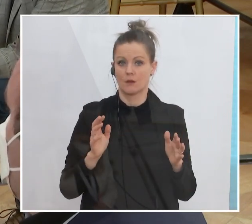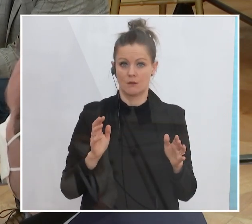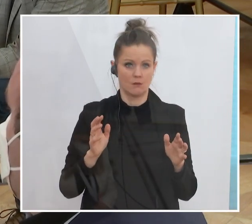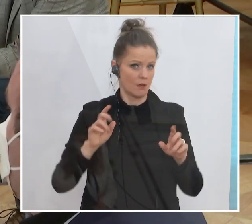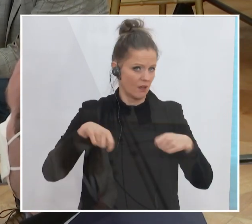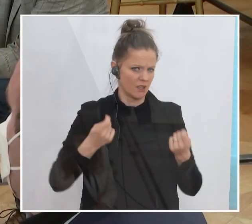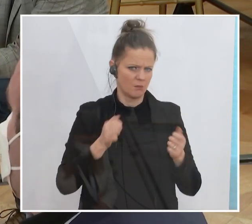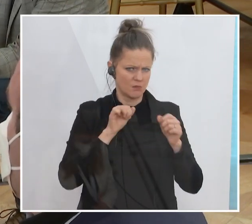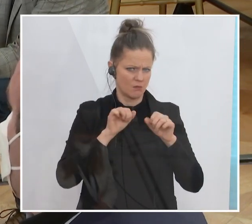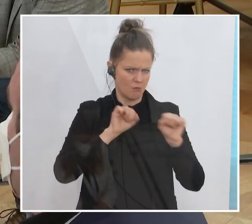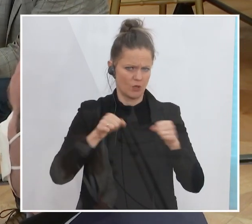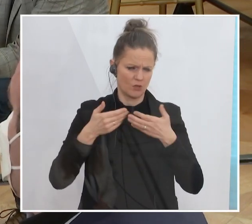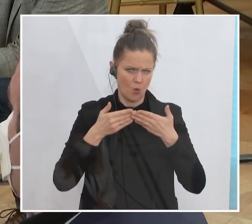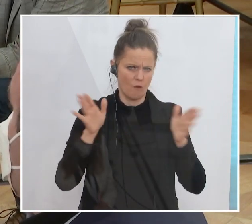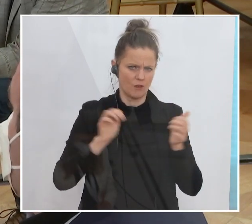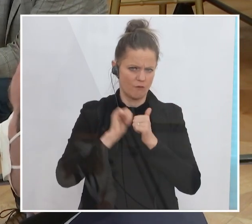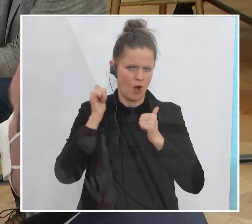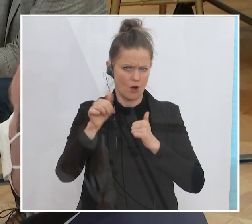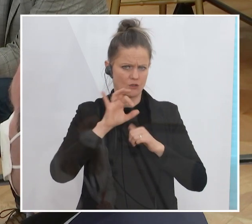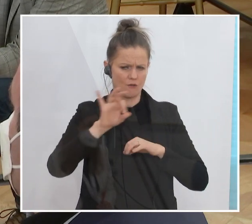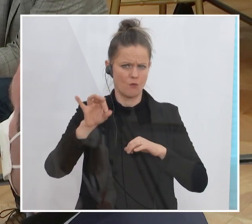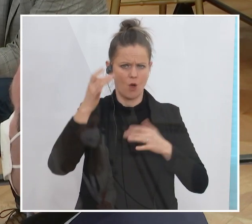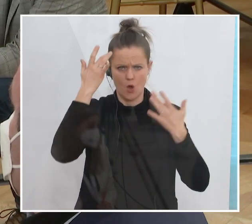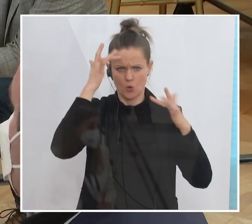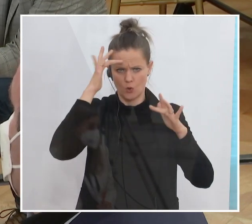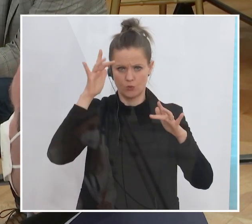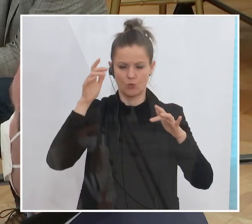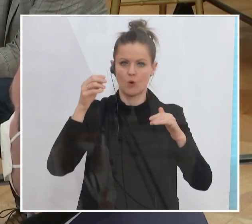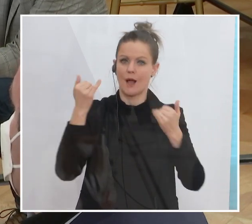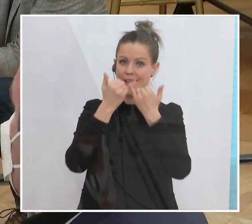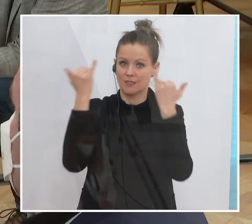Öffnungsperspektive, eine vorgezogene für Kulturinstitutionen in Vorarlberg? Frage 1.